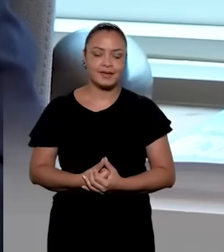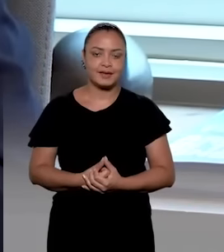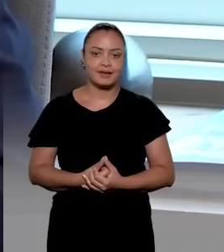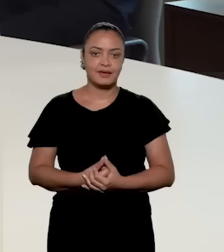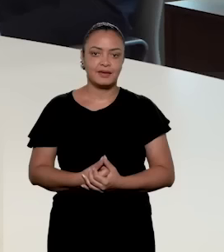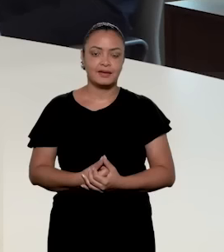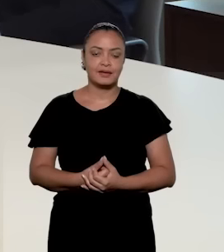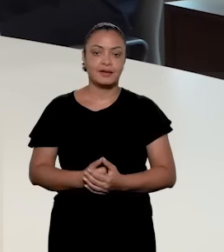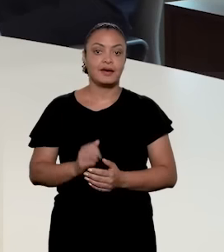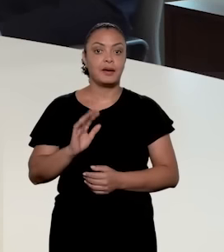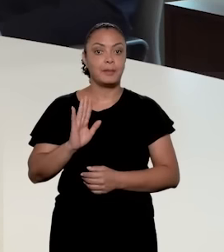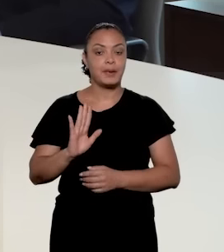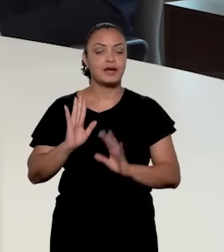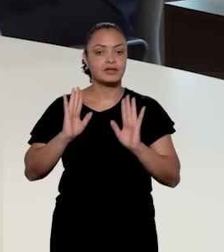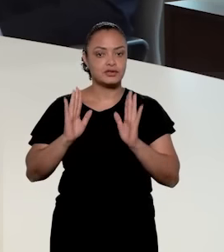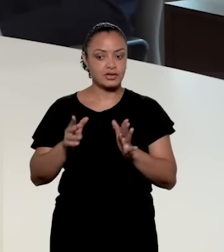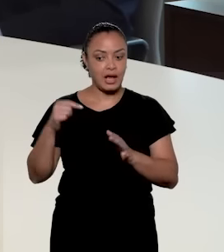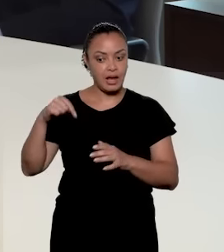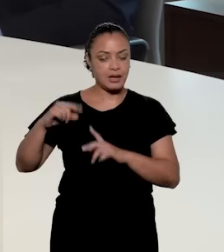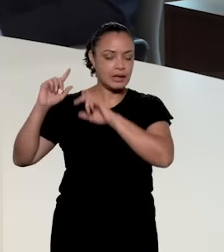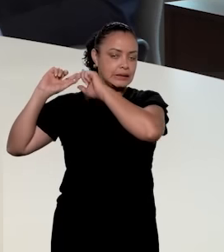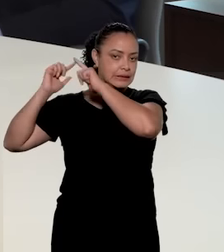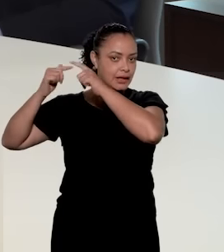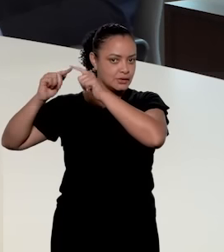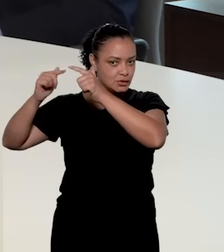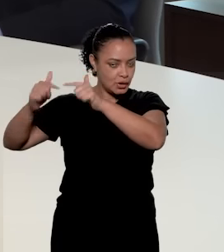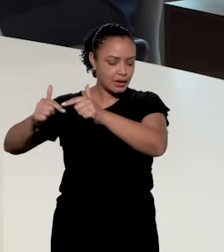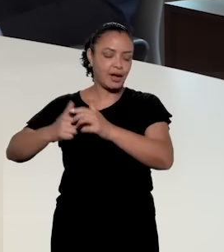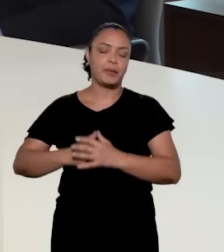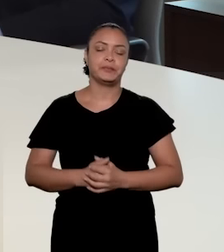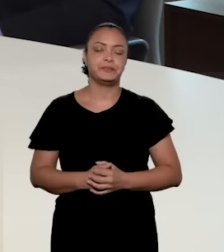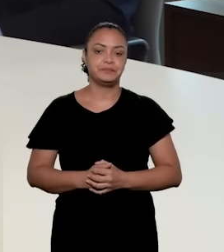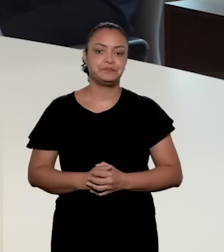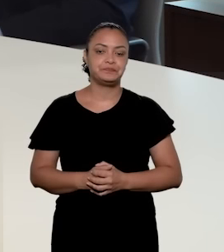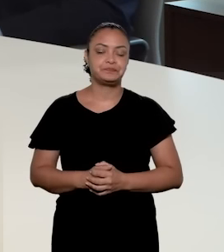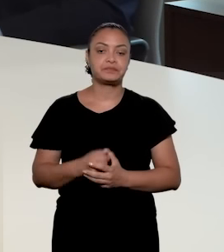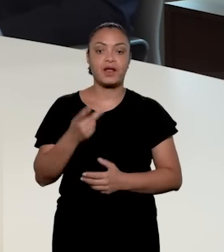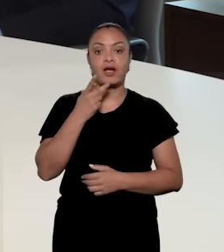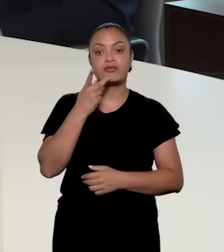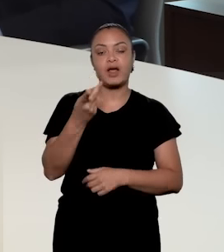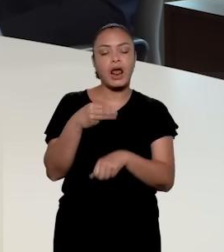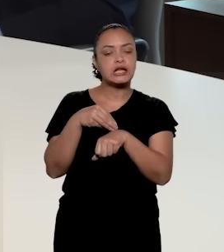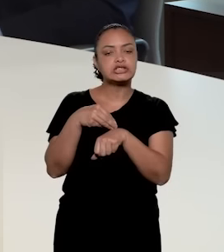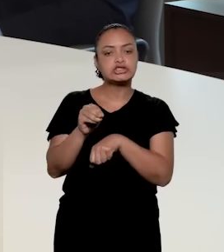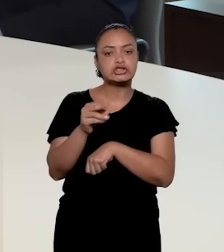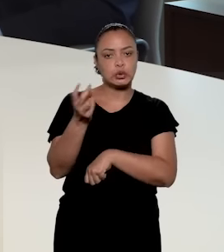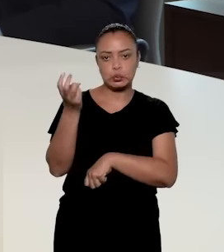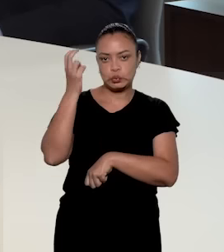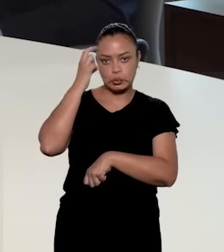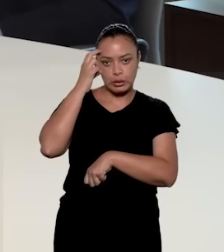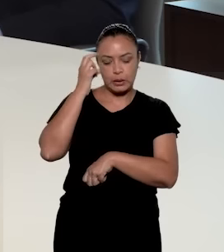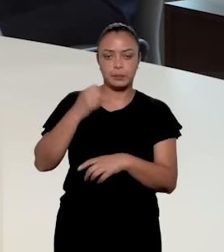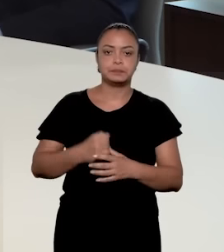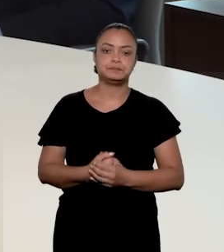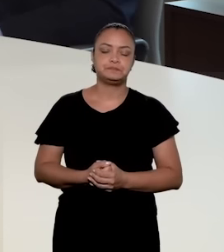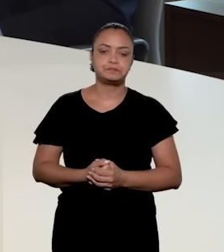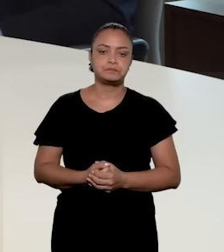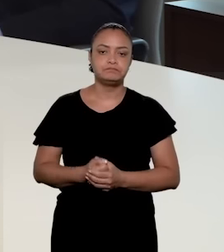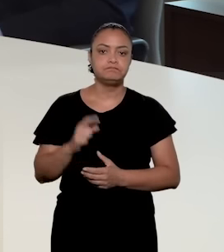Mas, uma seção já tradicional aqui no nosso podcast, professor, é falar sobre dicas culturais.